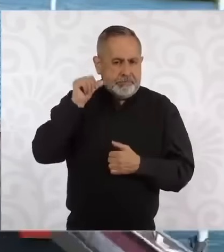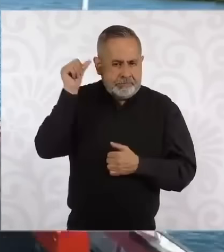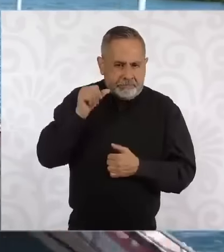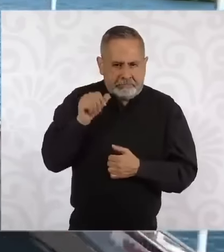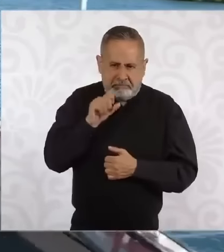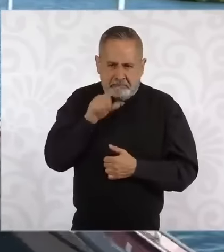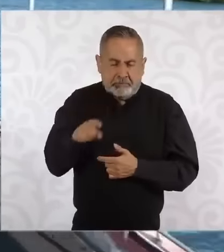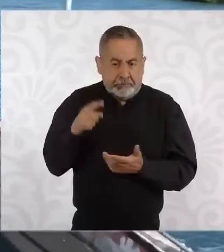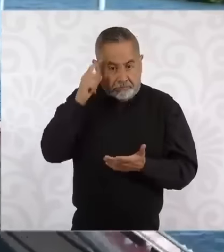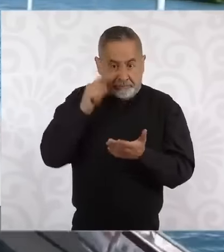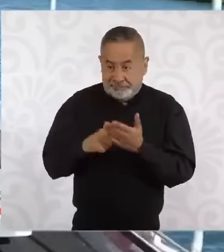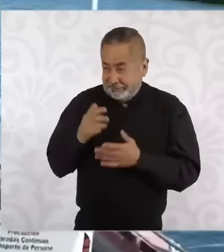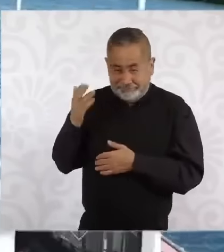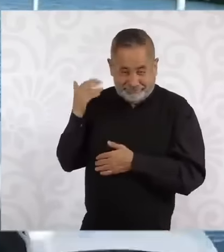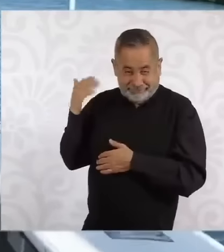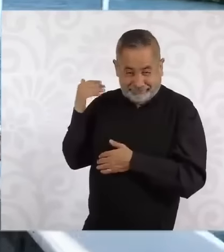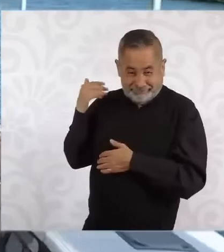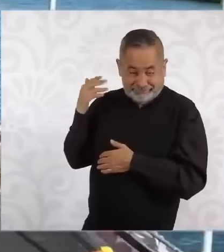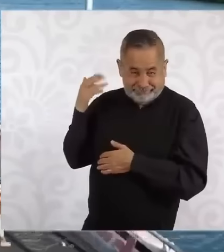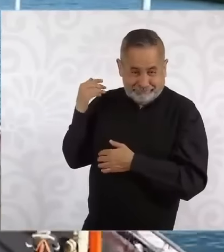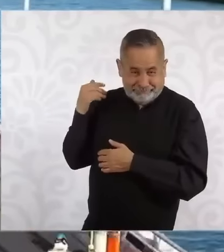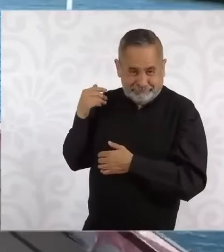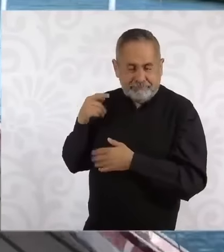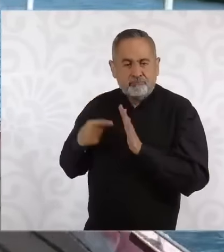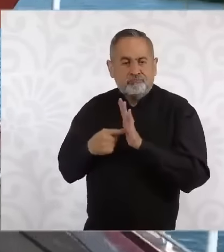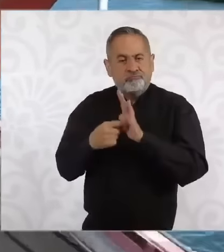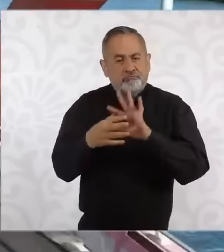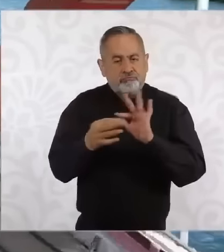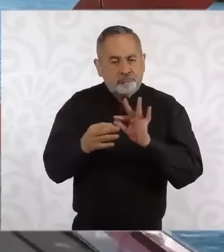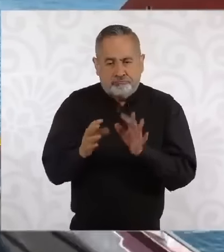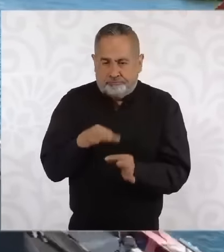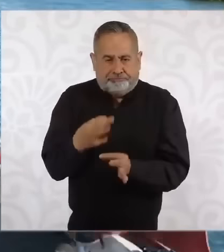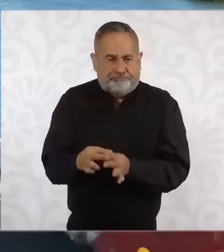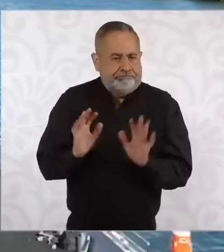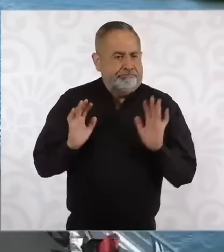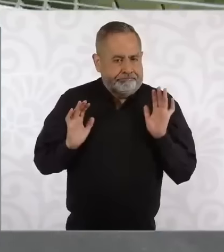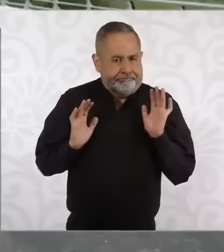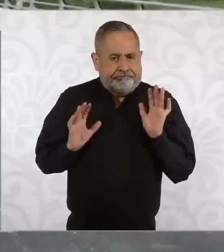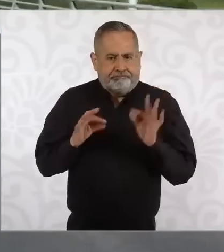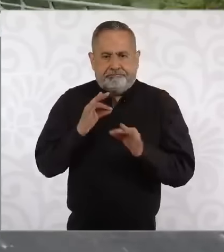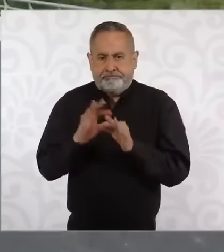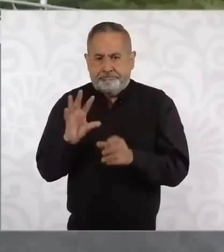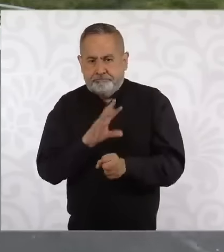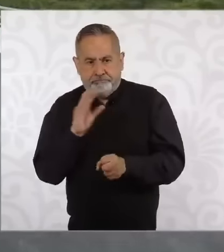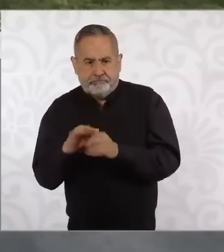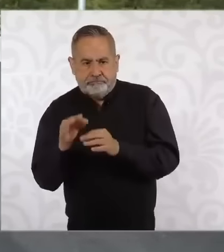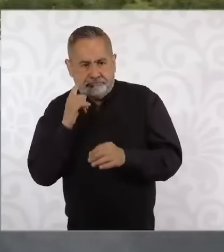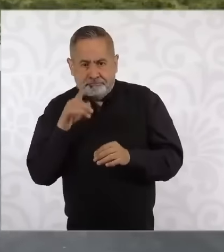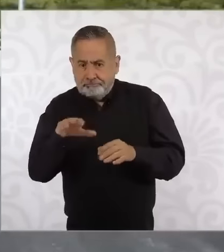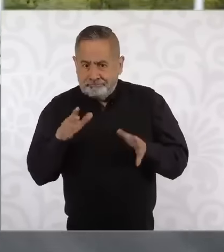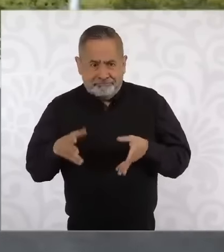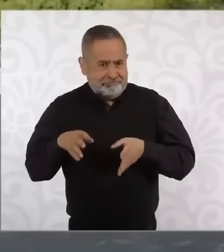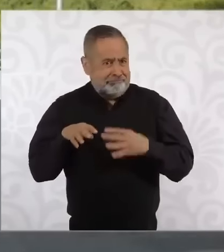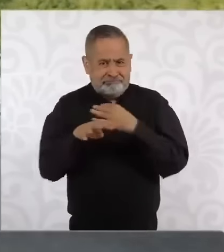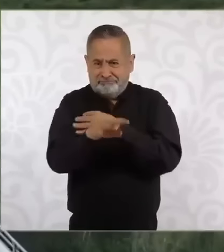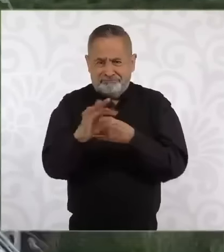pues de la última vez que eh les reporté, ya está completamente concluida la estructura. Entonces,